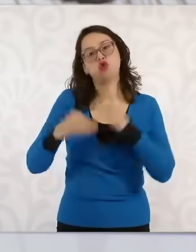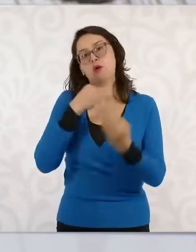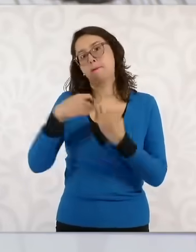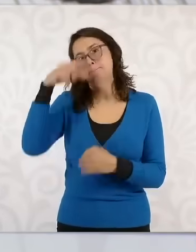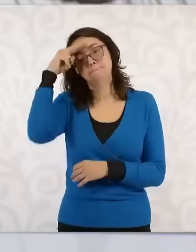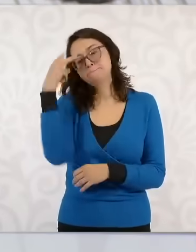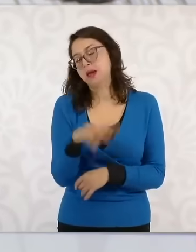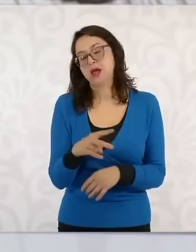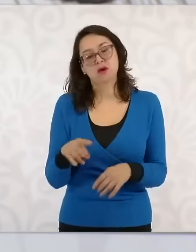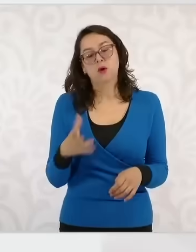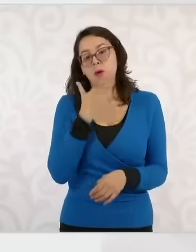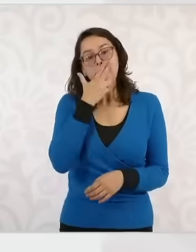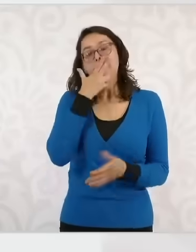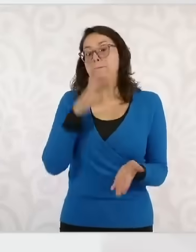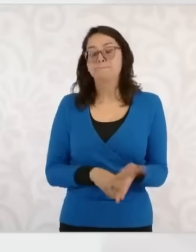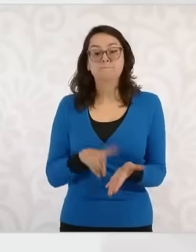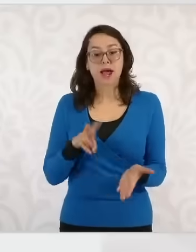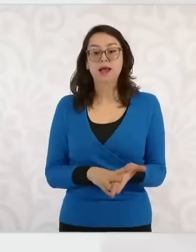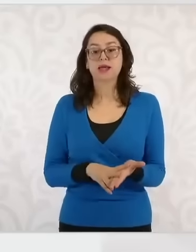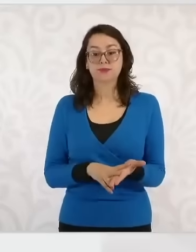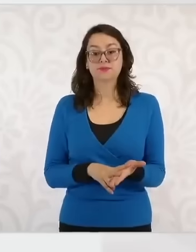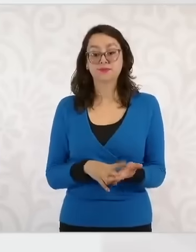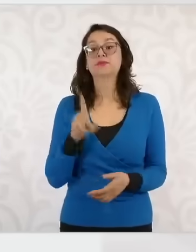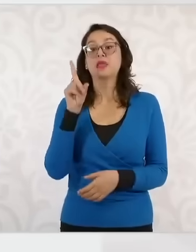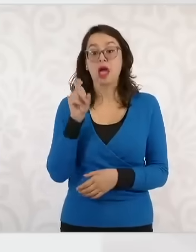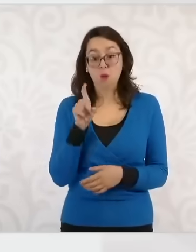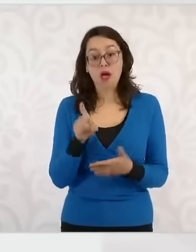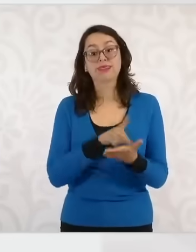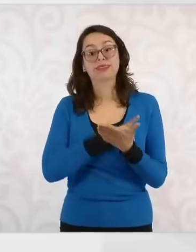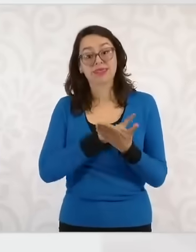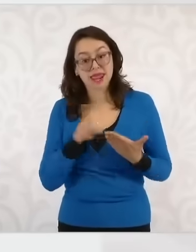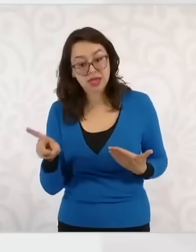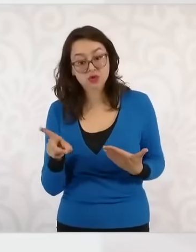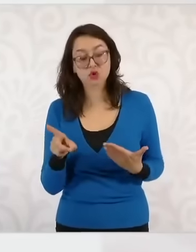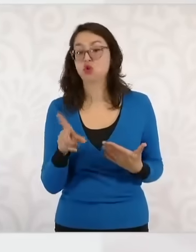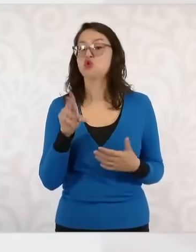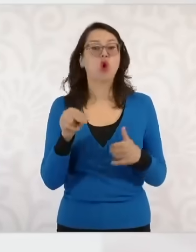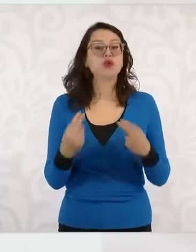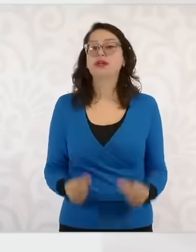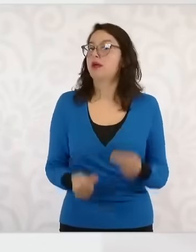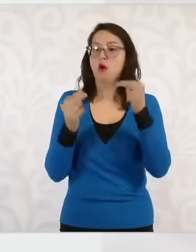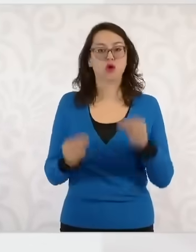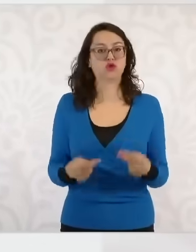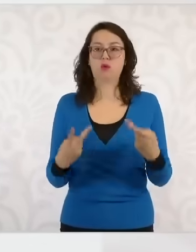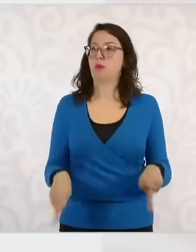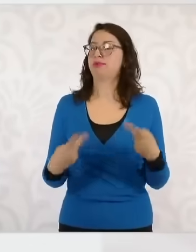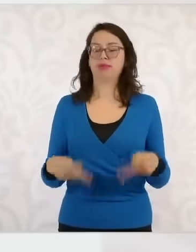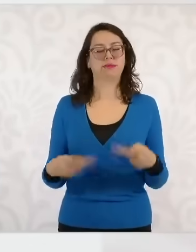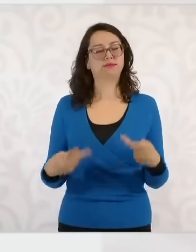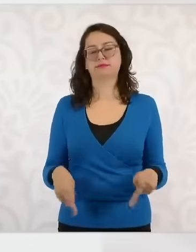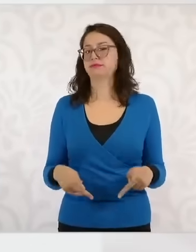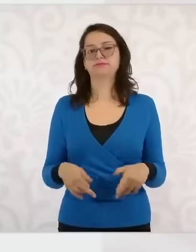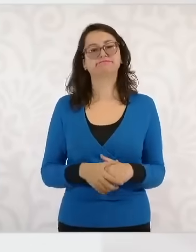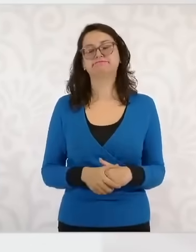que el agua hace un derecho, no un privilegio y no una mercancía. Entonces, como dijimos,